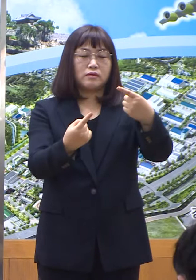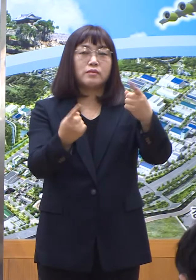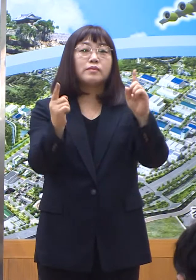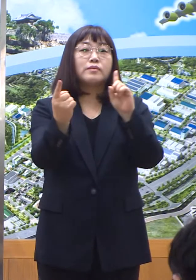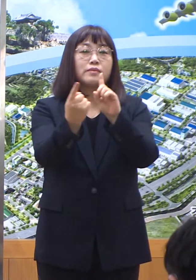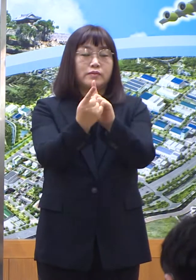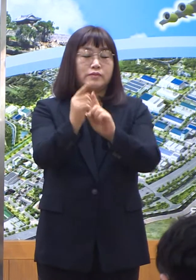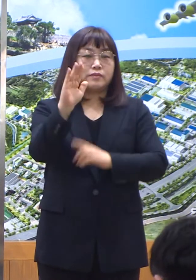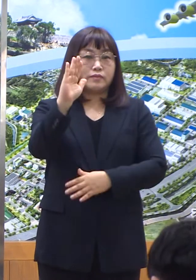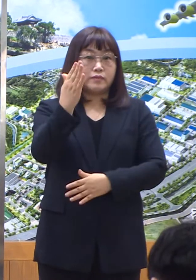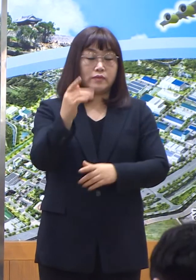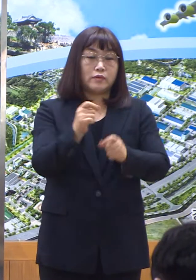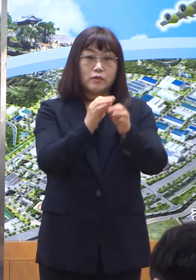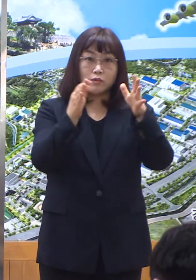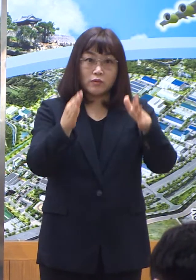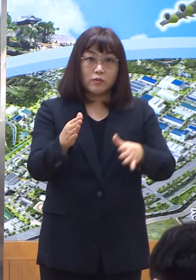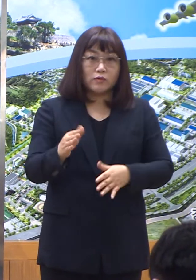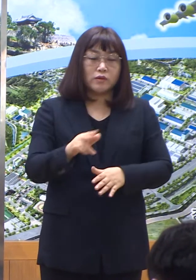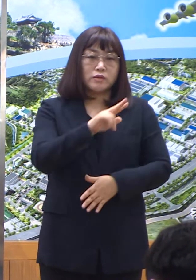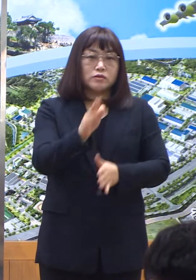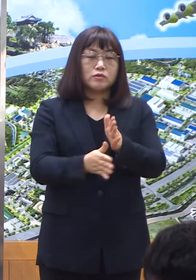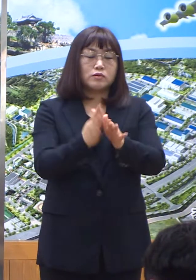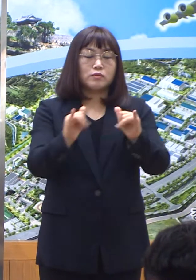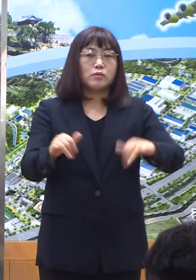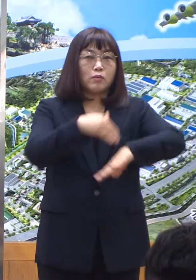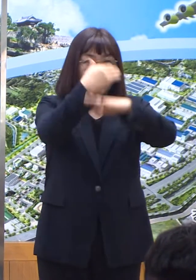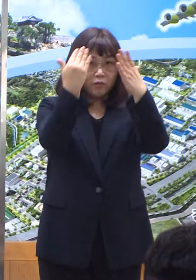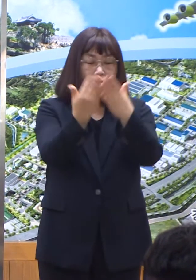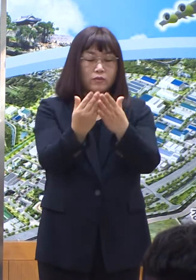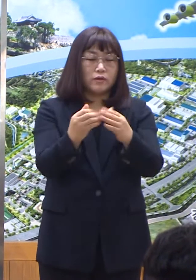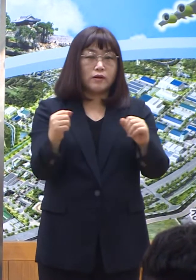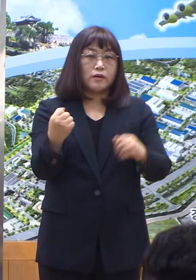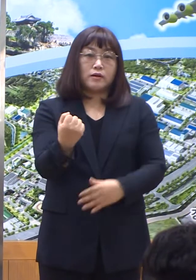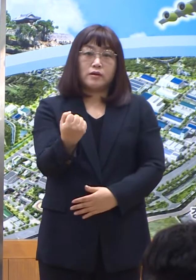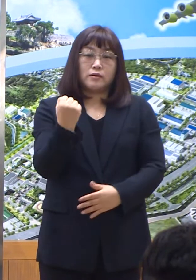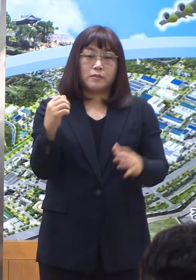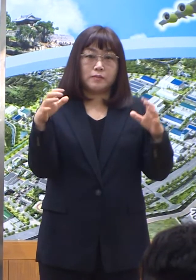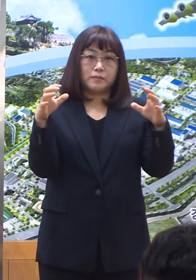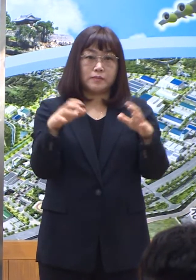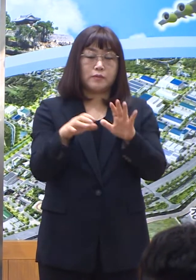그동안 지역사회 구성원 모두가 힘을 합쳐 코로나19 감염병 대응에 최선의 노력을 다했으나